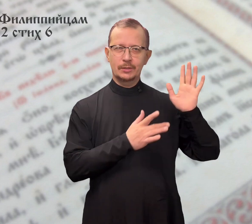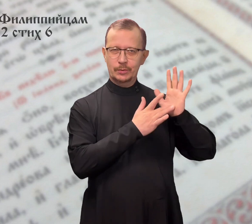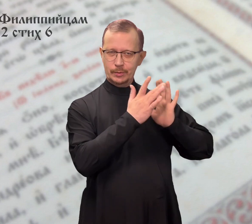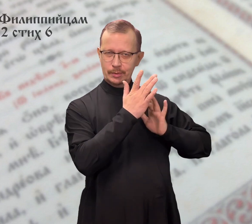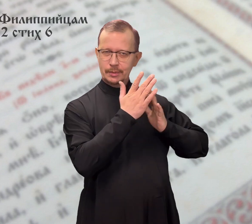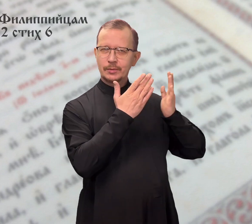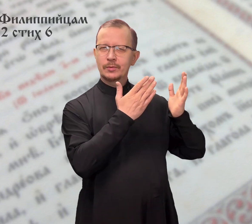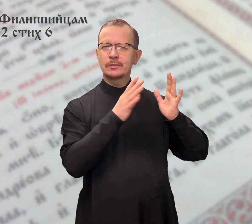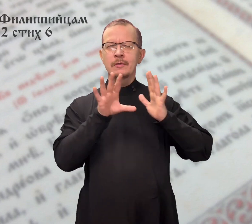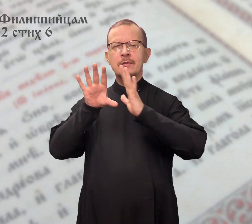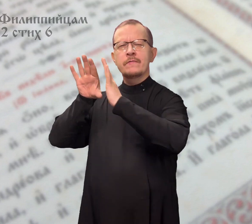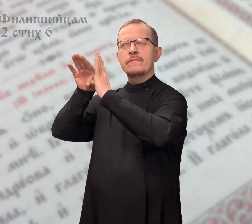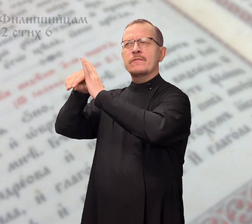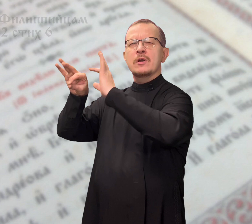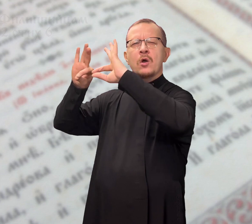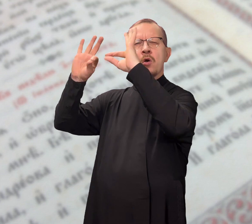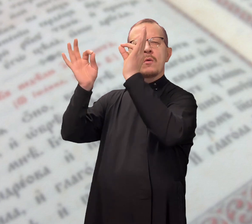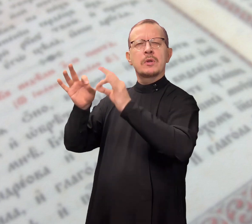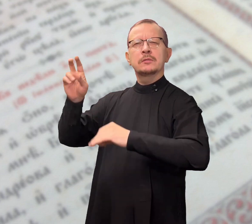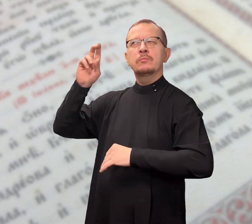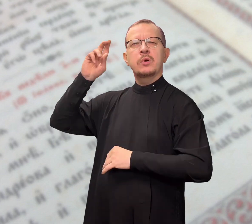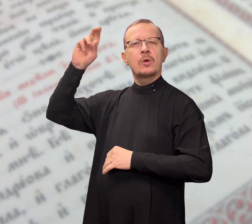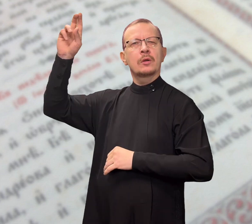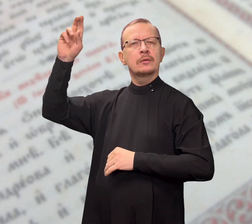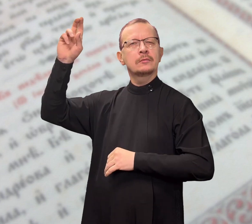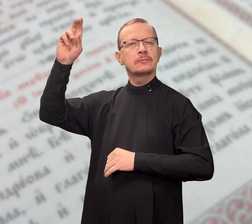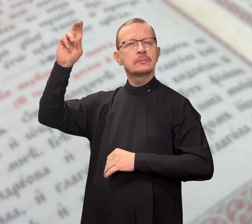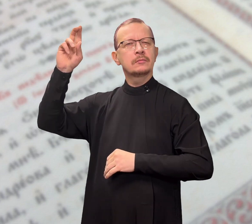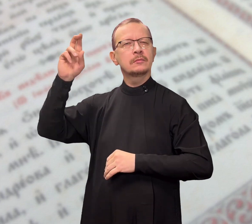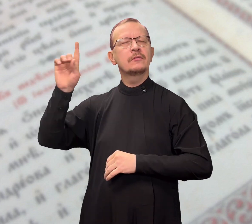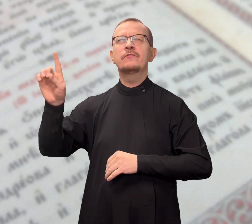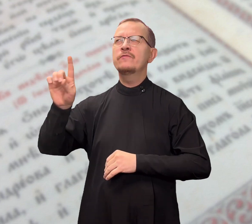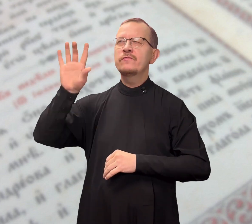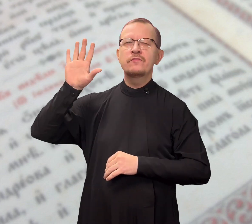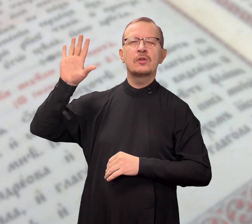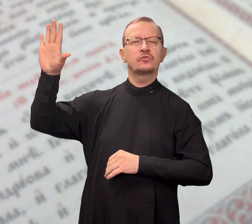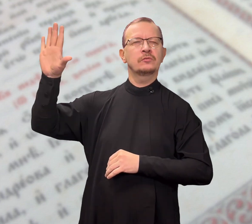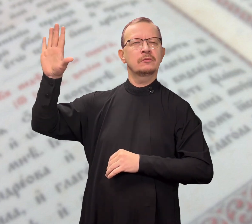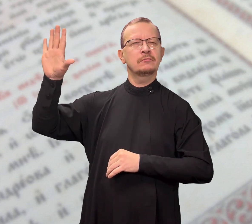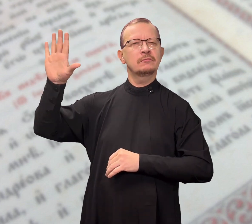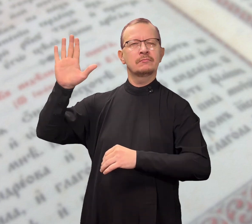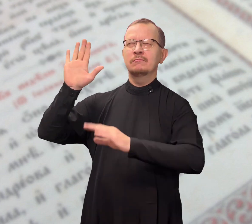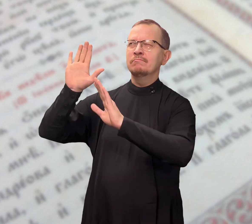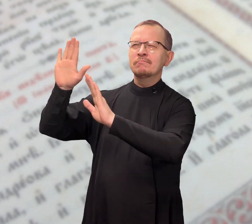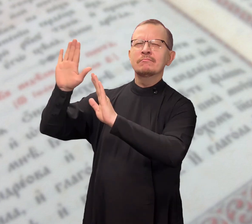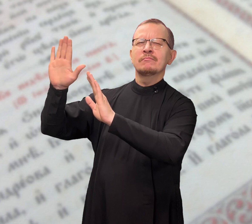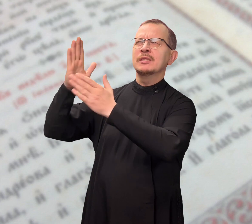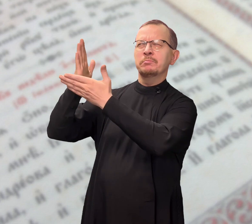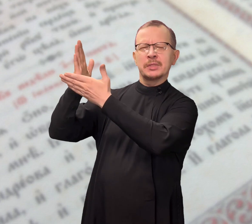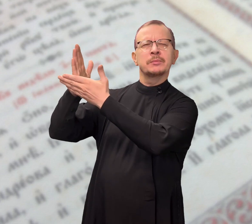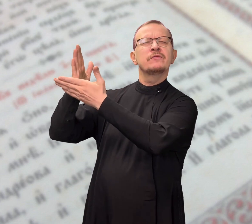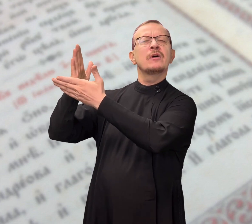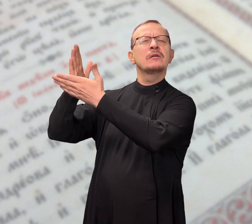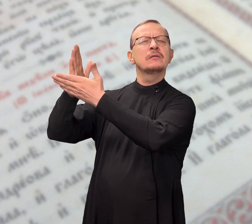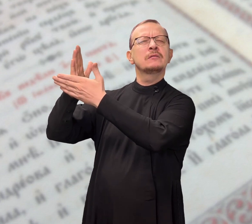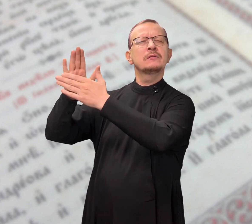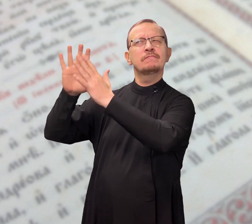Христос, в образе Бога вечно пребывая,